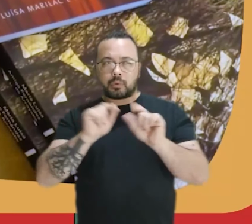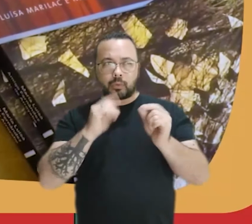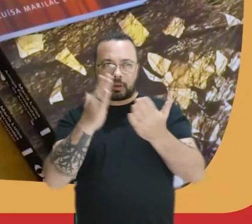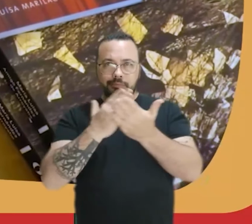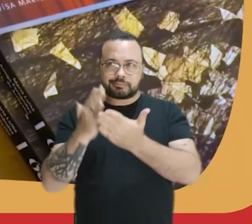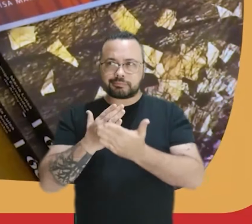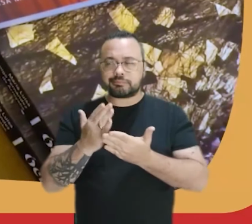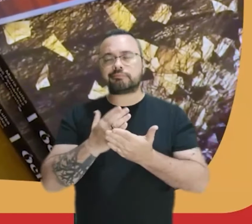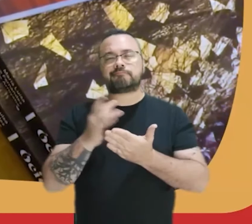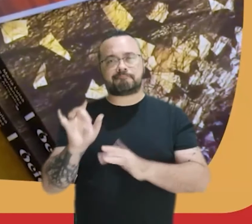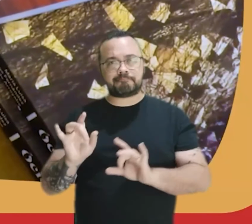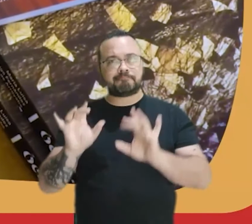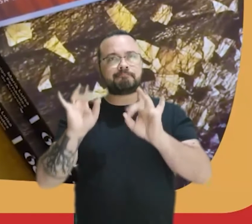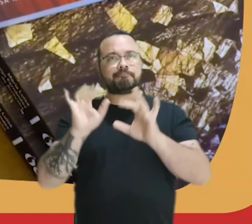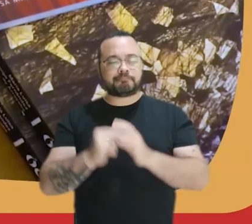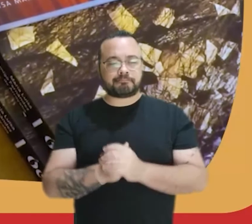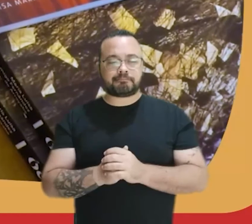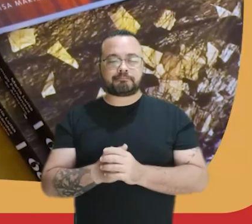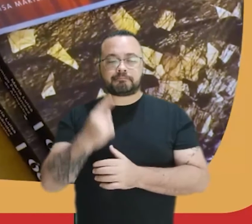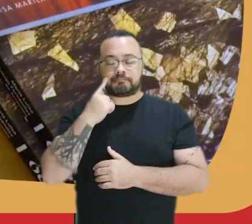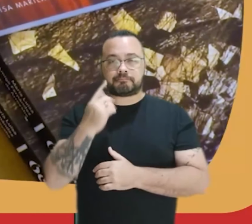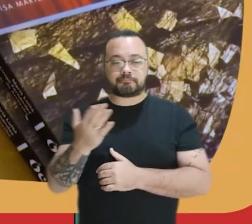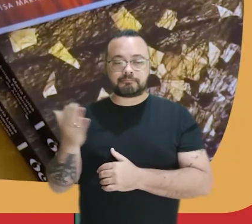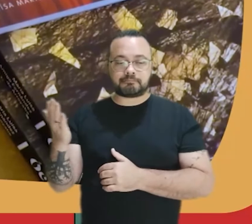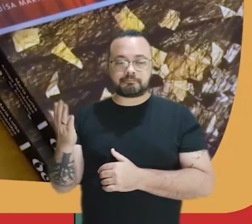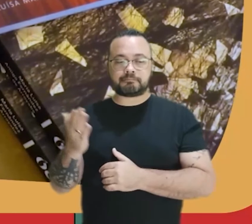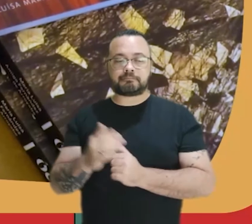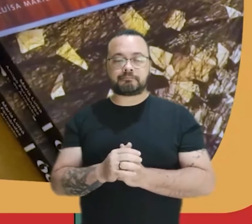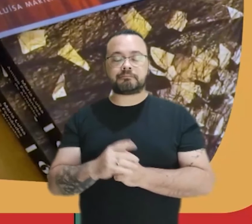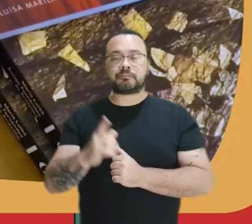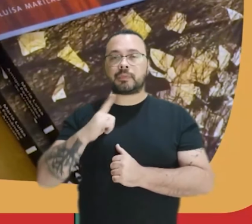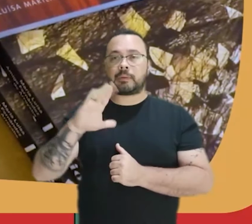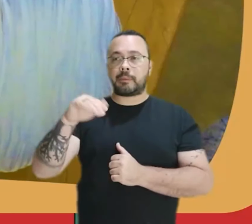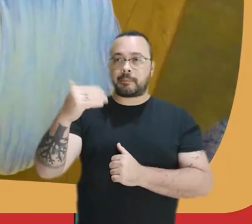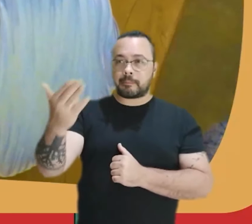assim. A gente tá aqui, na frente do Minhocão, que é um...